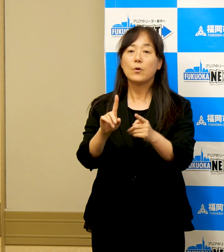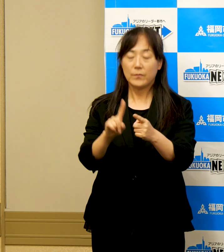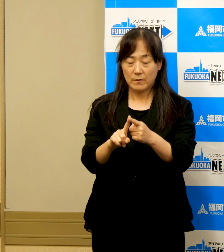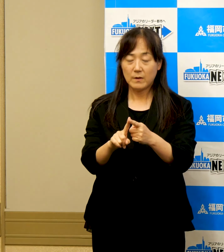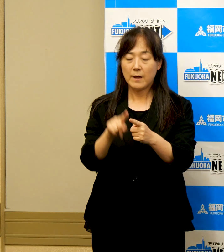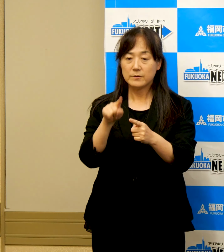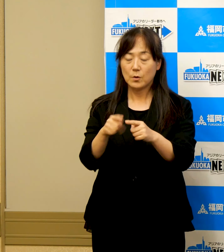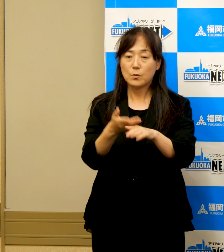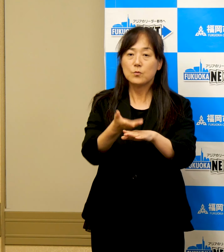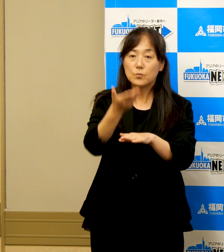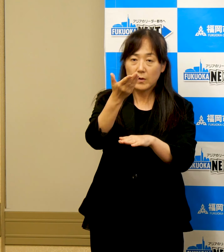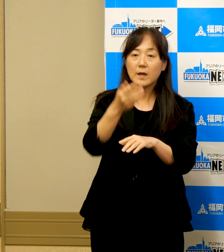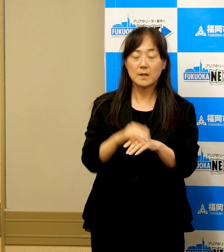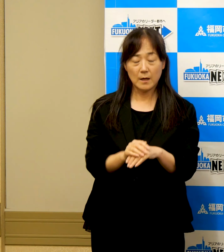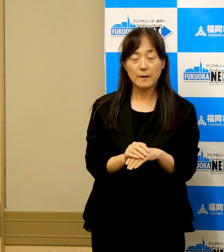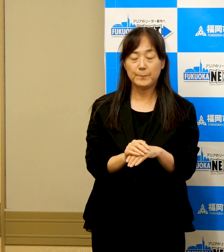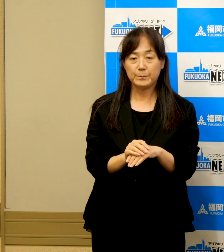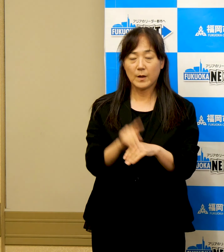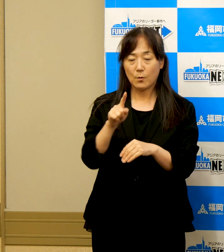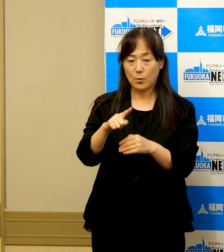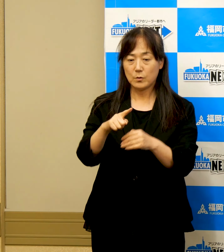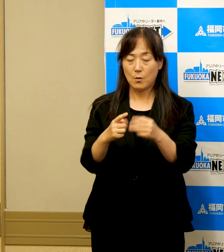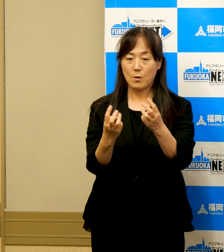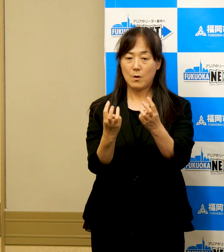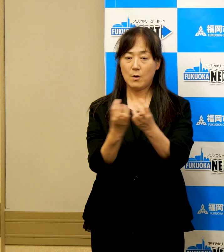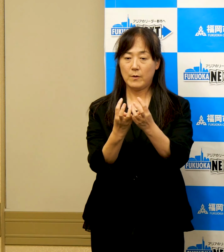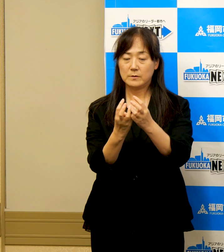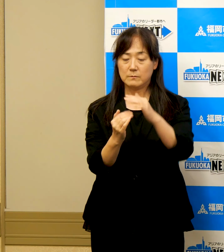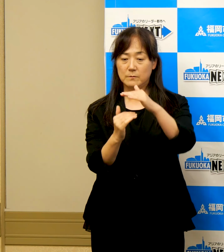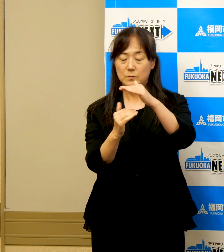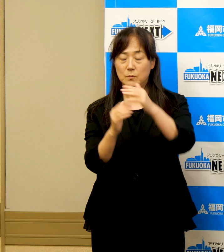その上でこの枠をあけるということですから